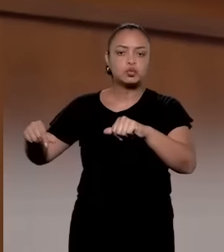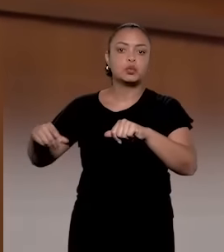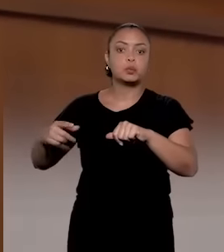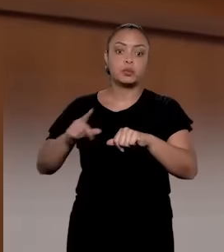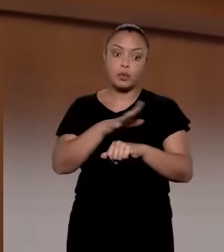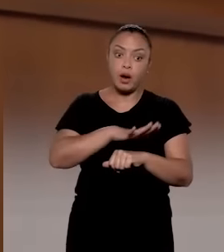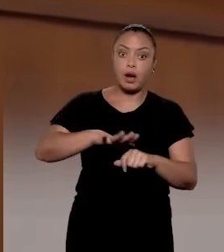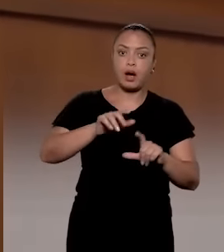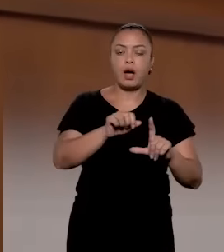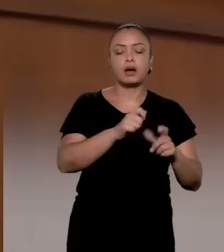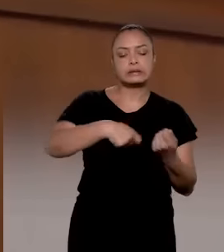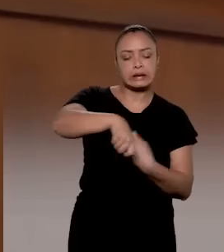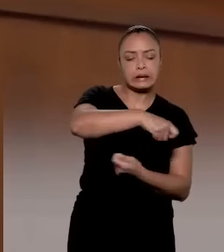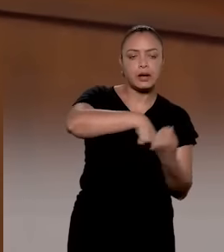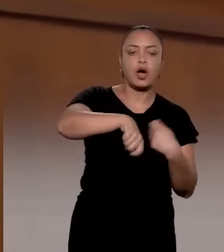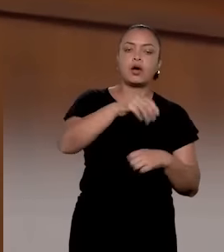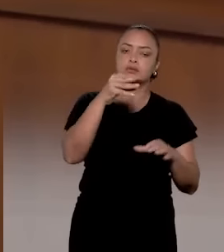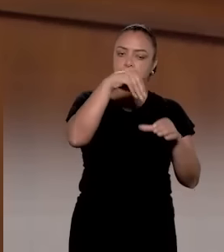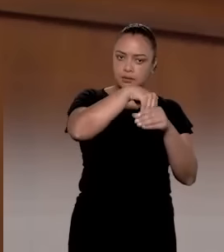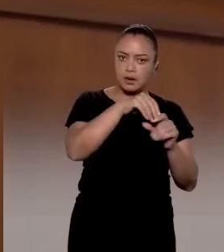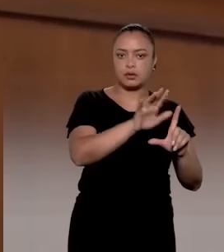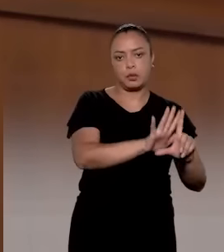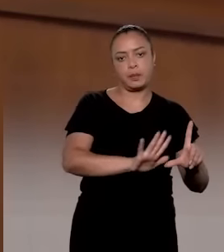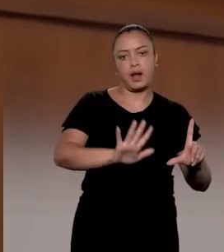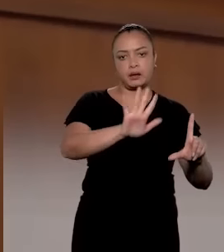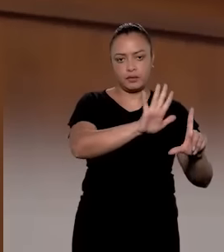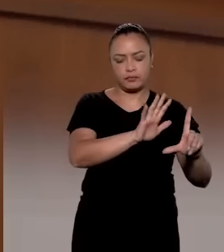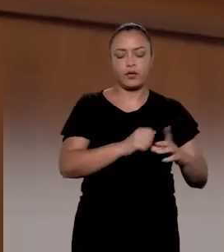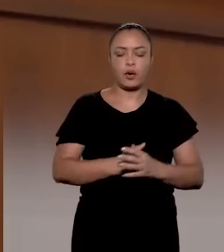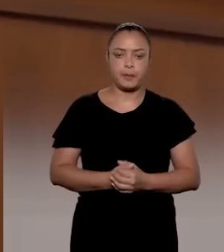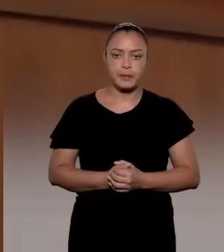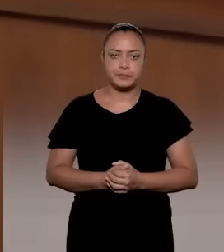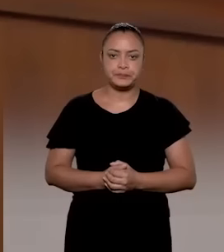subir seus produtos e transacionar esses produtos dentro da plataforma E-agro.